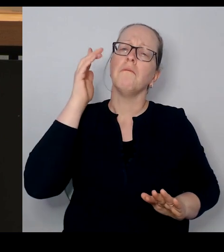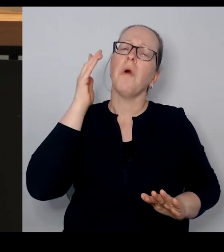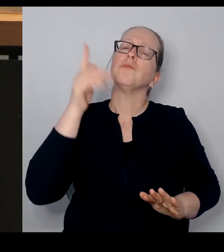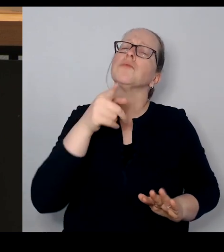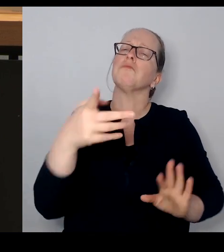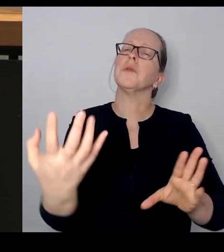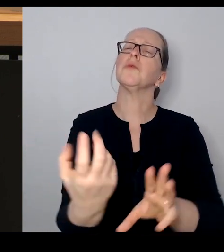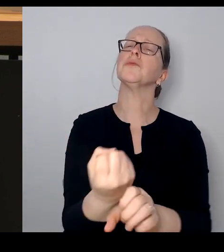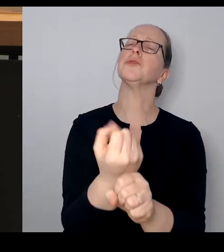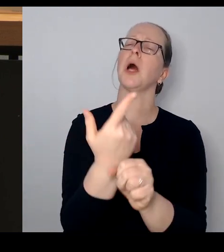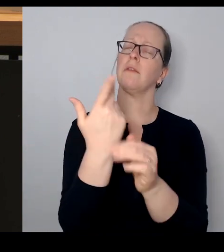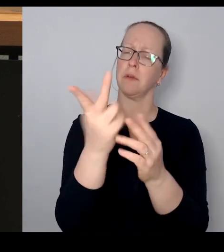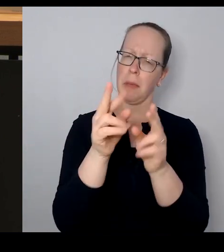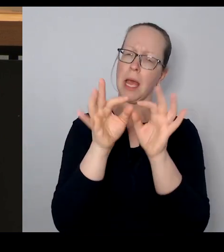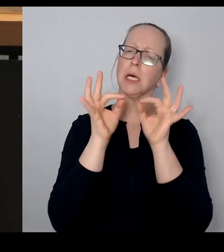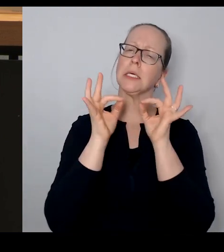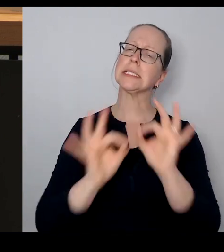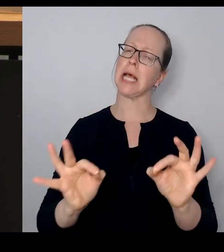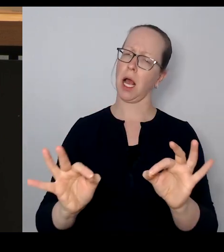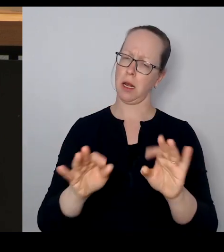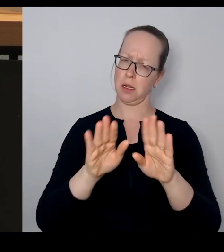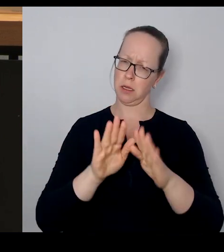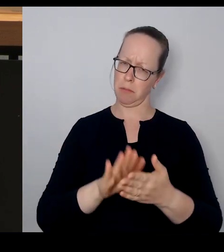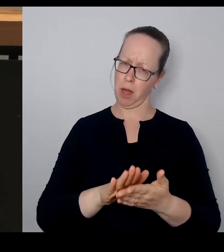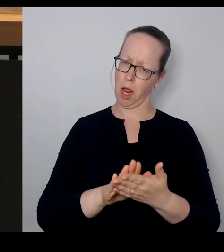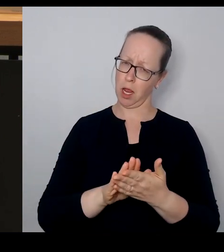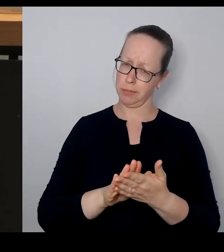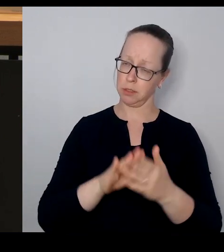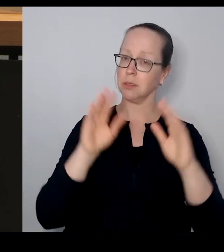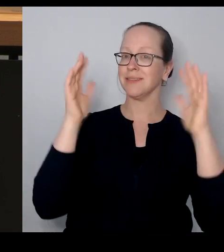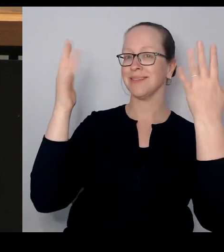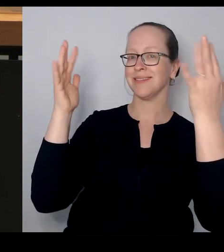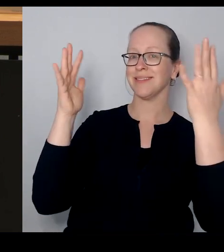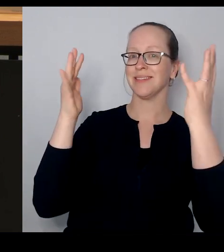dann wäre dann wäre allen geholfen und da hilft auch Brüllen und schreien nicht.